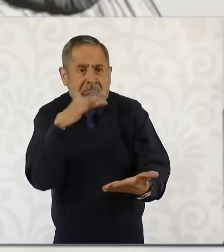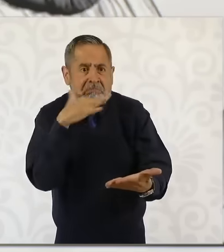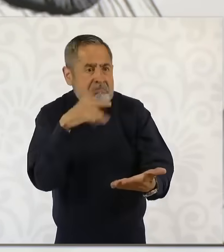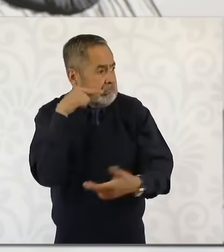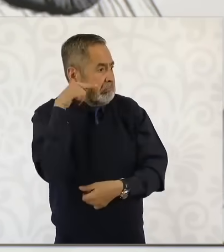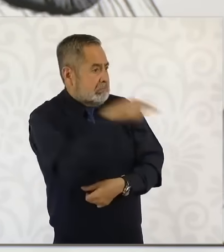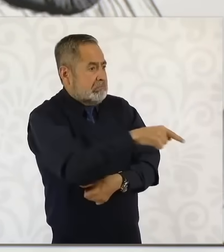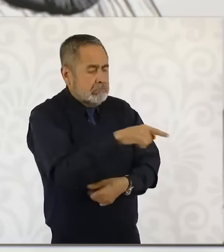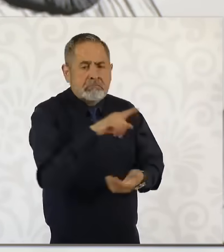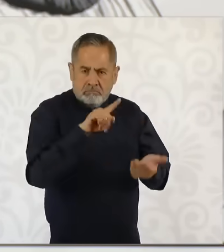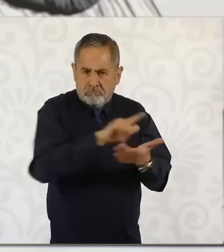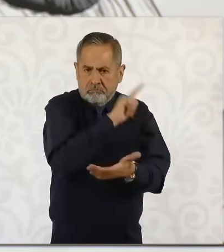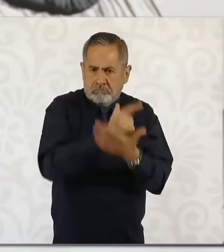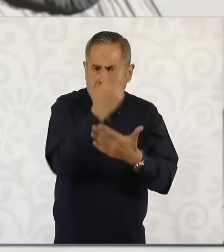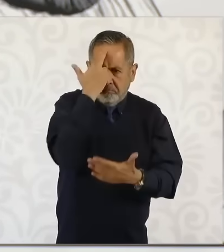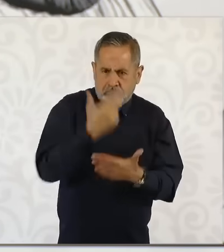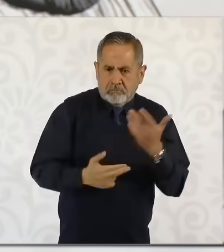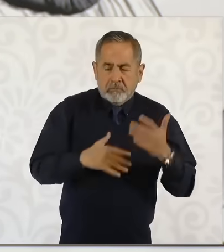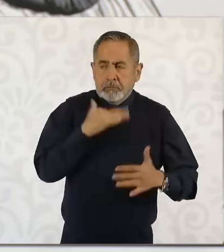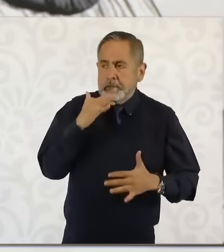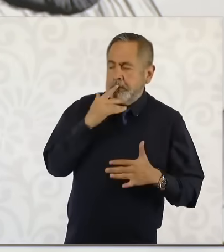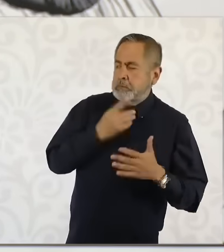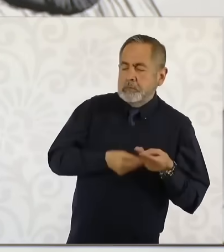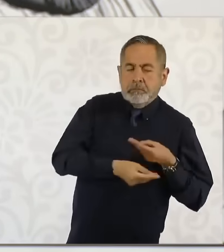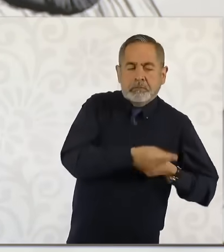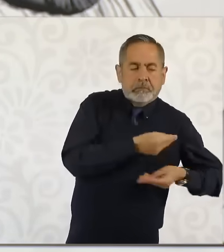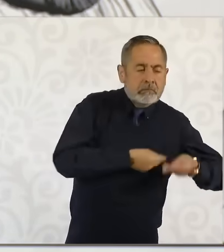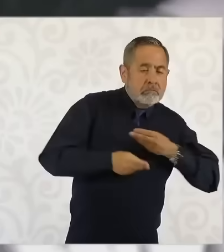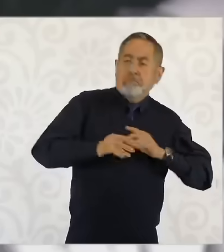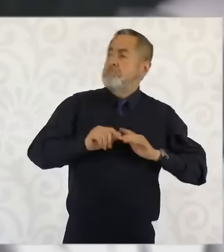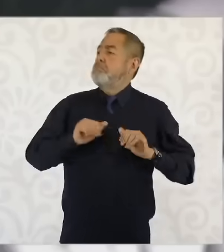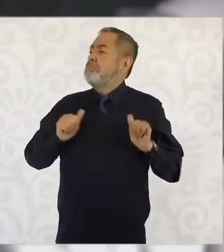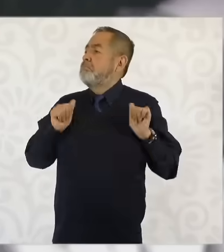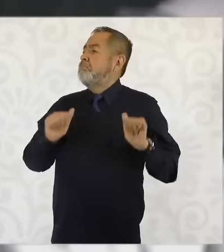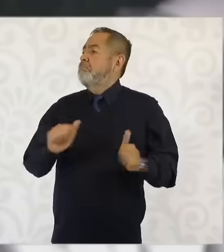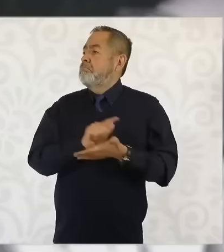sea delito de cuello blanco de algún tipo o por delincuencia